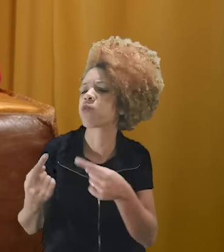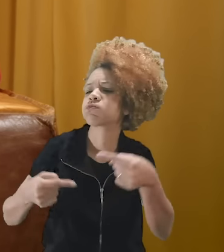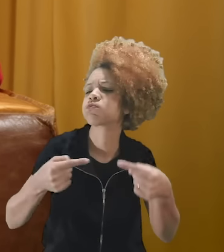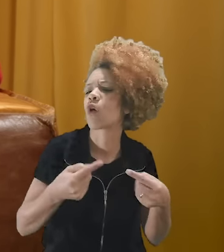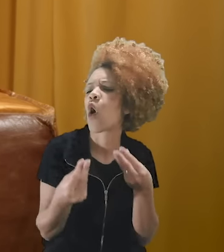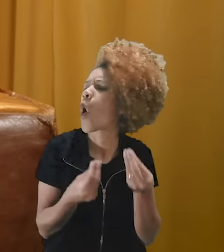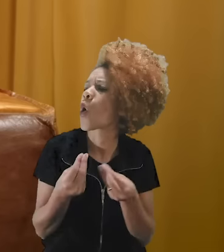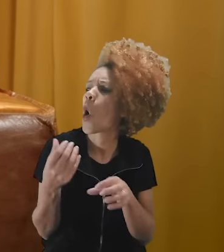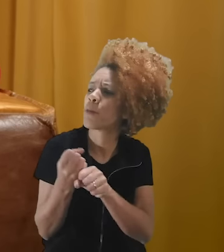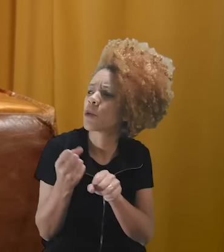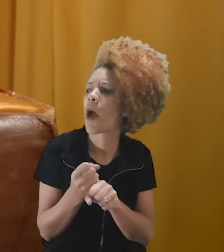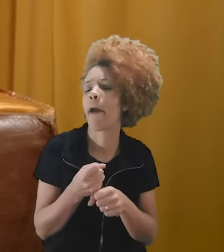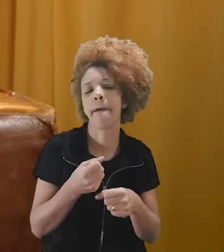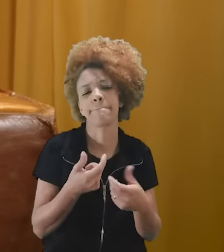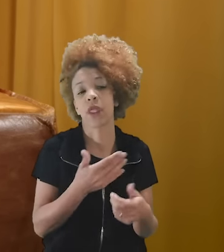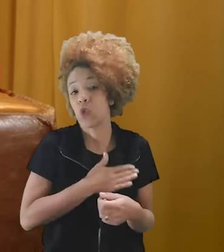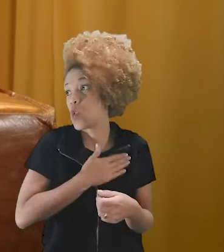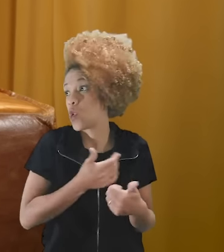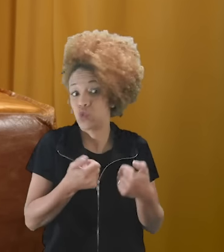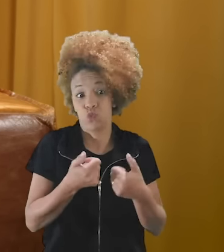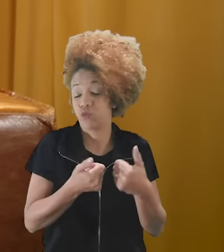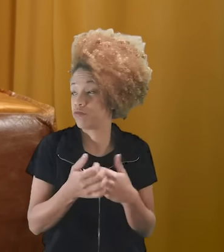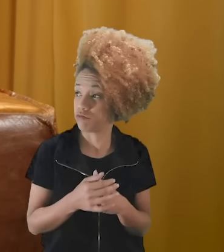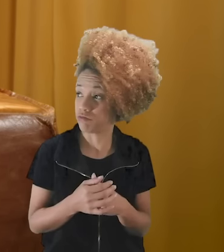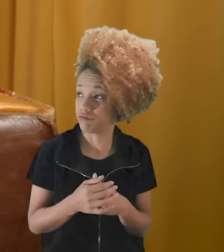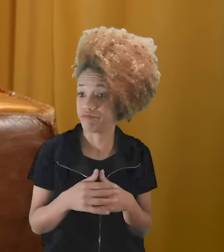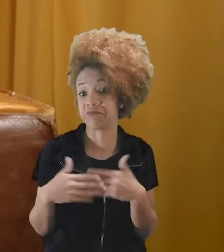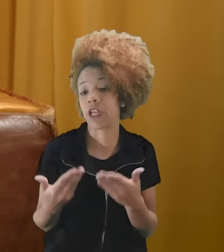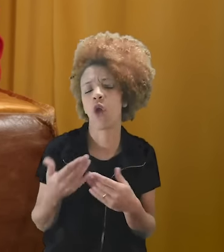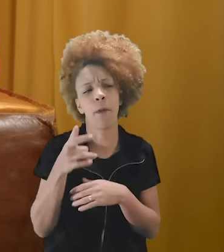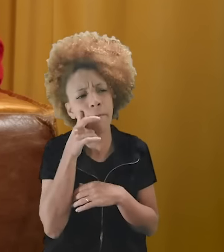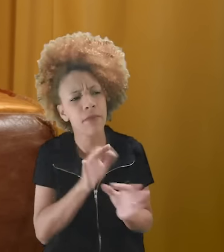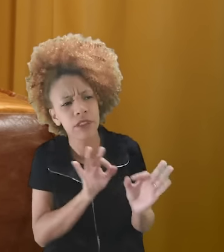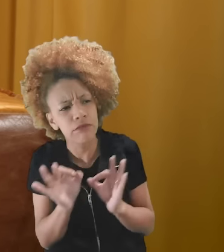e pensava como que eu posso somar para um jogo que eu gosto tanto daí Comecei a assistir o campeonato